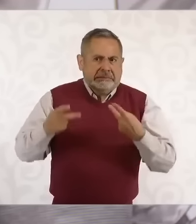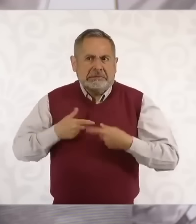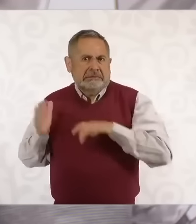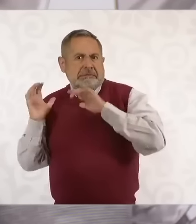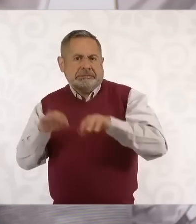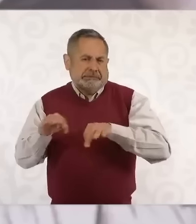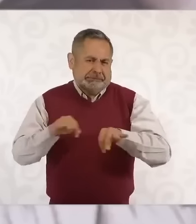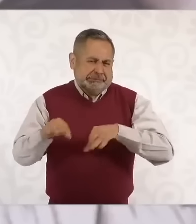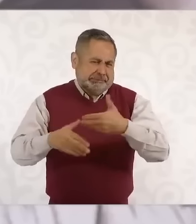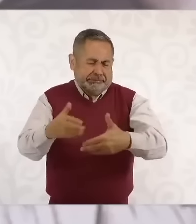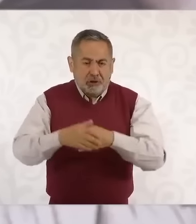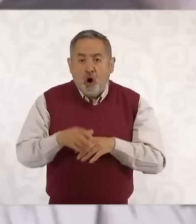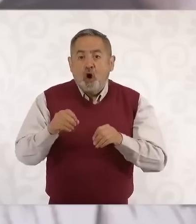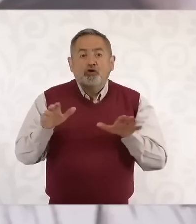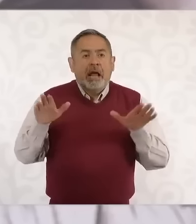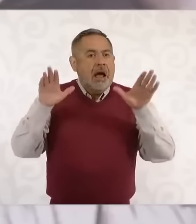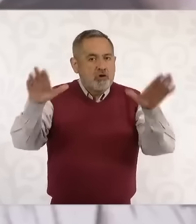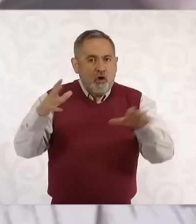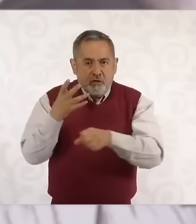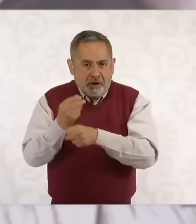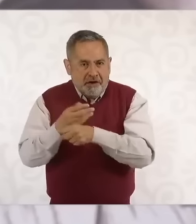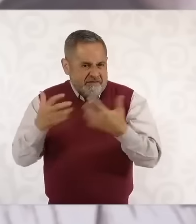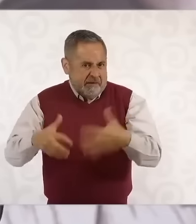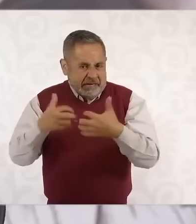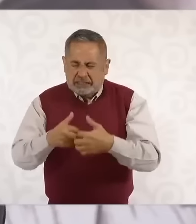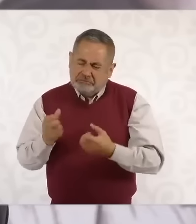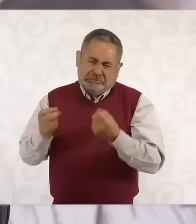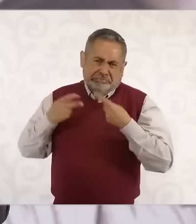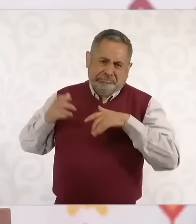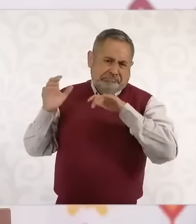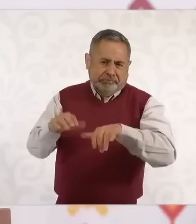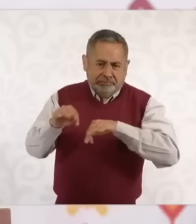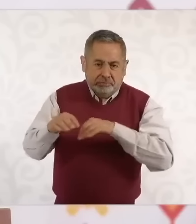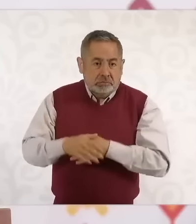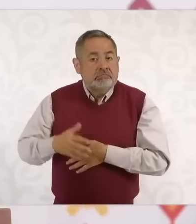o de la industria aeronáutica. De manera que con las empresas hemos trabajado mucho para